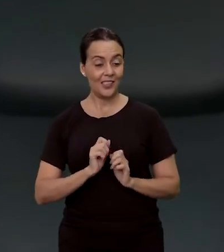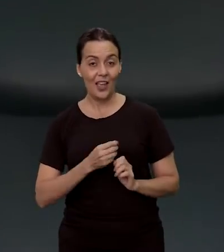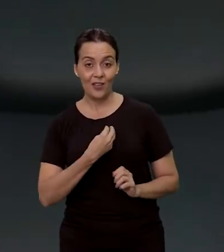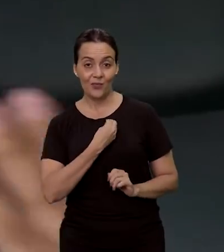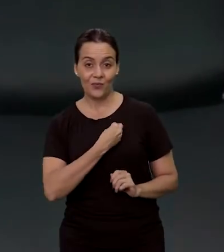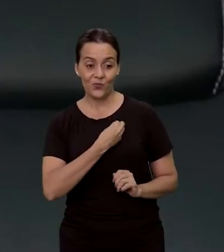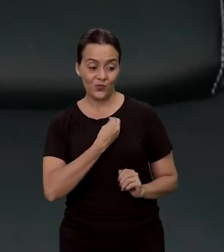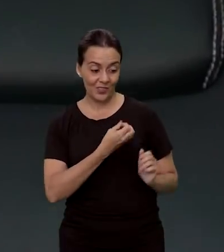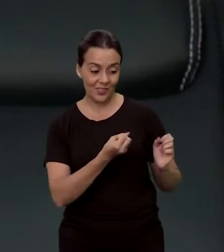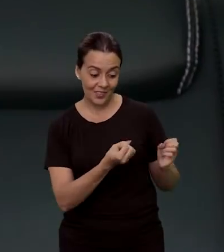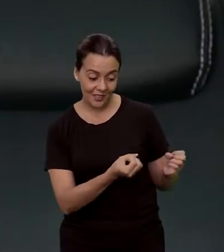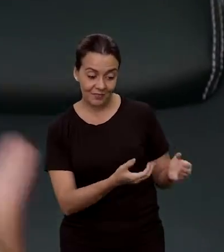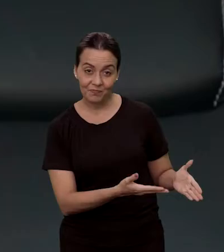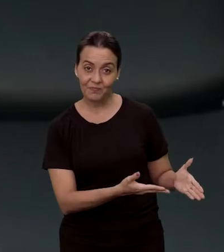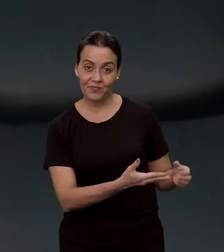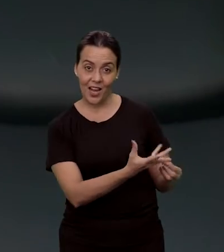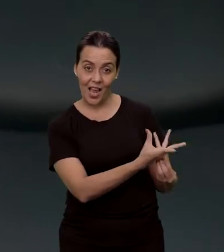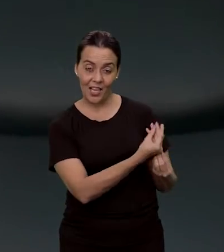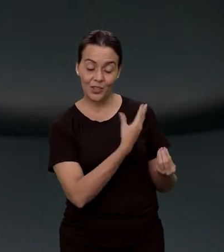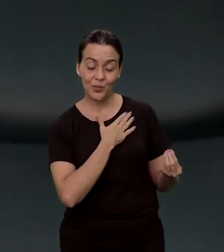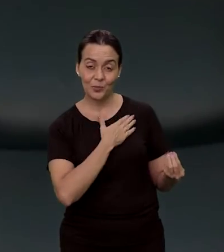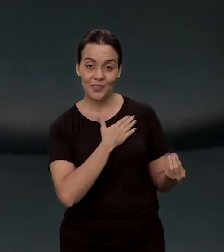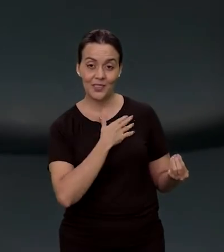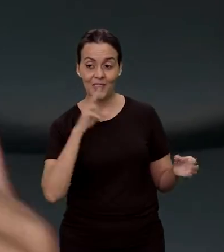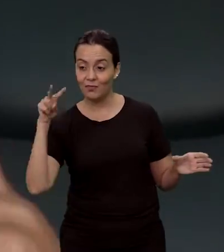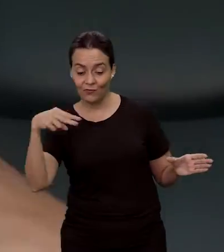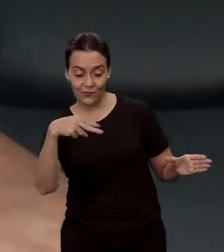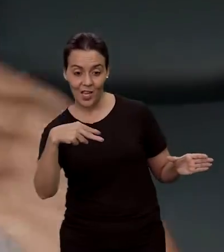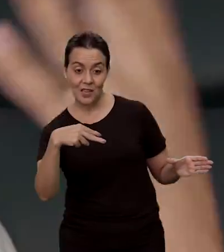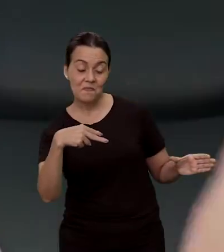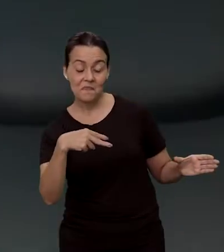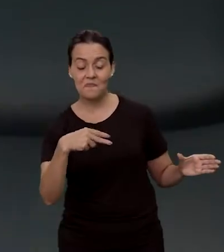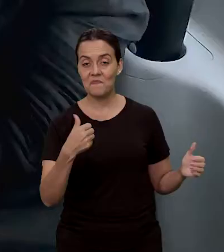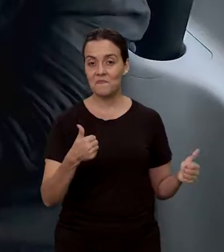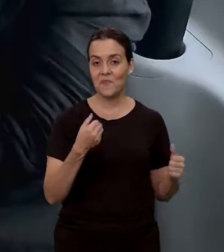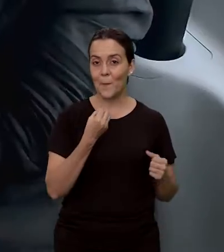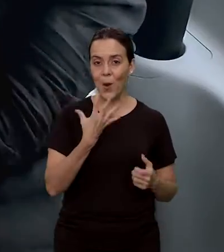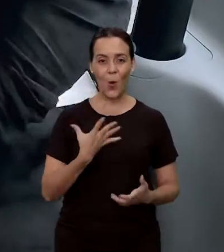de poder contar uma narrativa em vida, sabe? E curtir esse momento viva. [Katiúscia] E aí, para você ver,